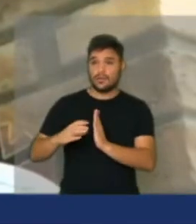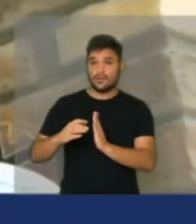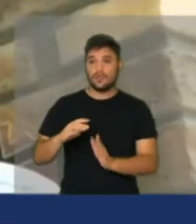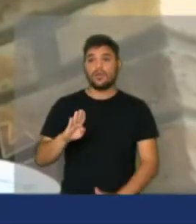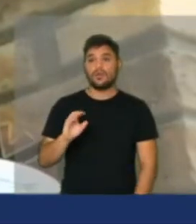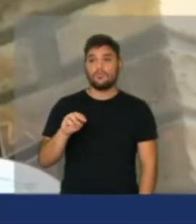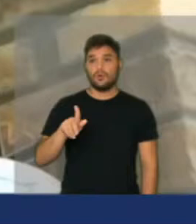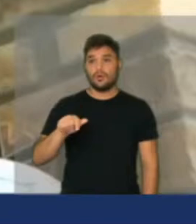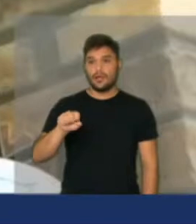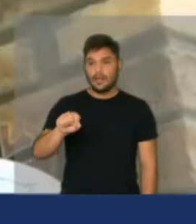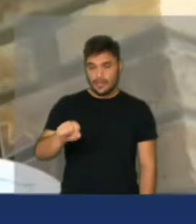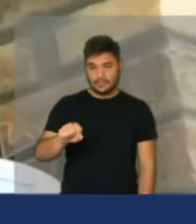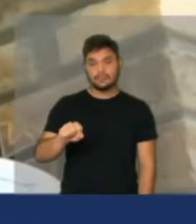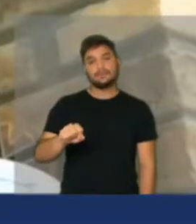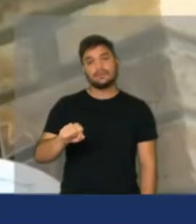ME CEDE ESTE TEMPO PARA FALAR EM NOME DO PARTIDO. QUERO